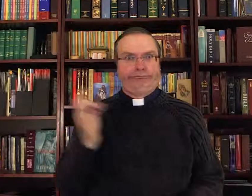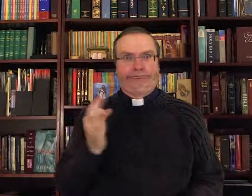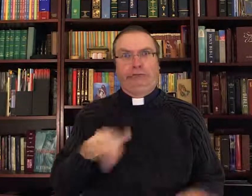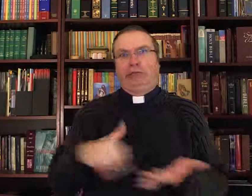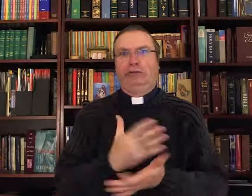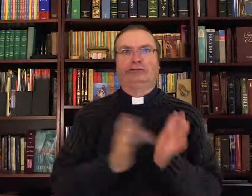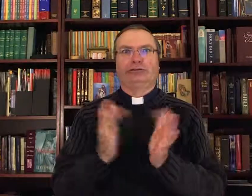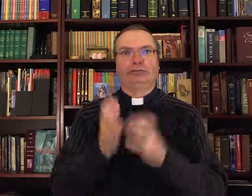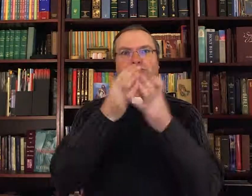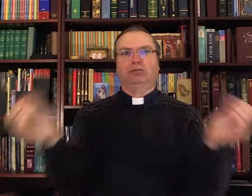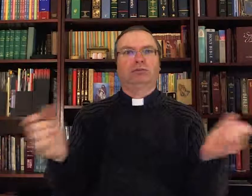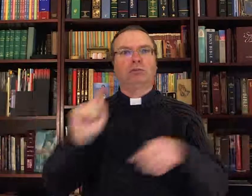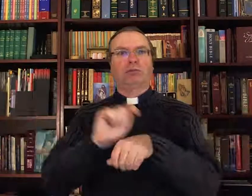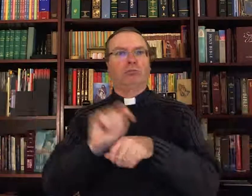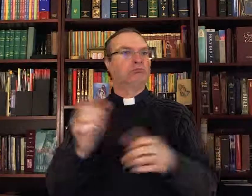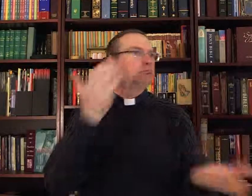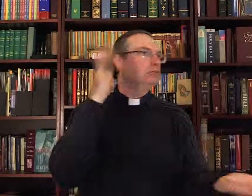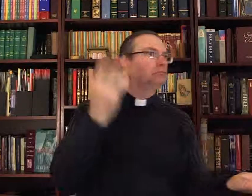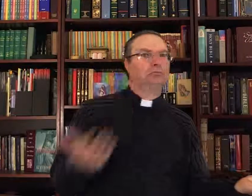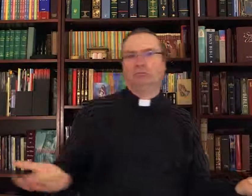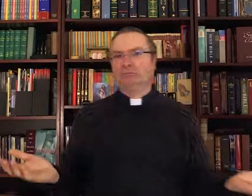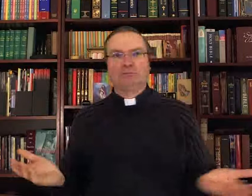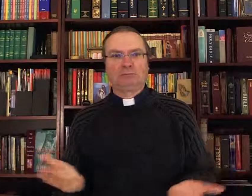Car Jésus avait disparu du temple, sans savoir où il est.